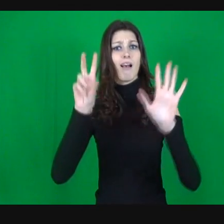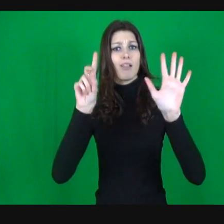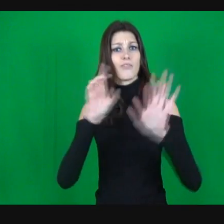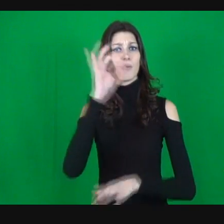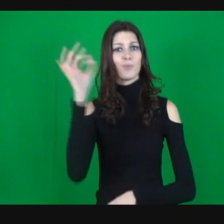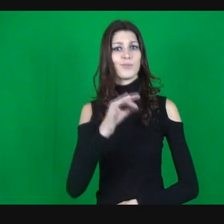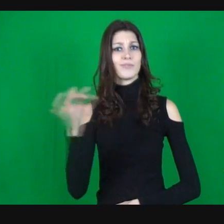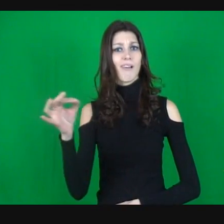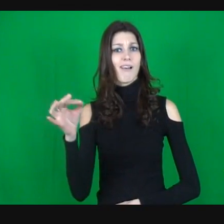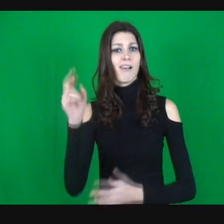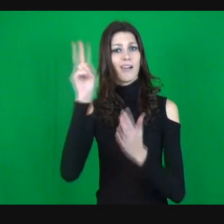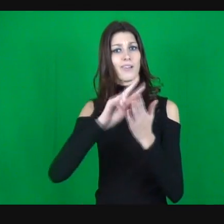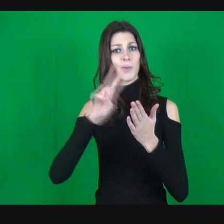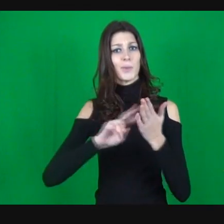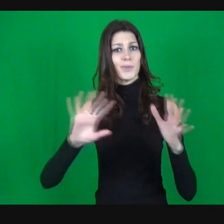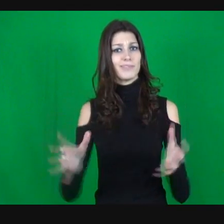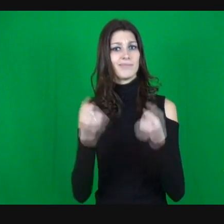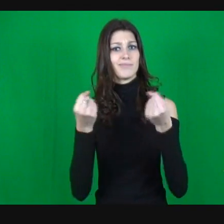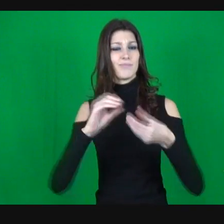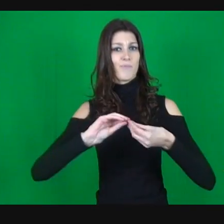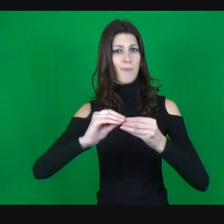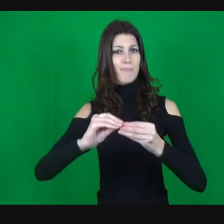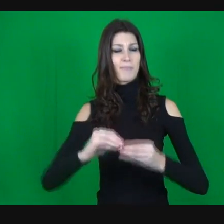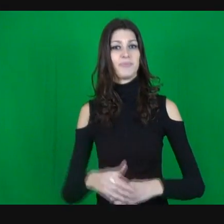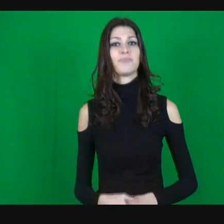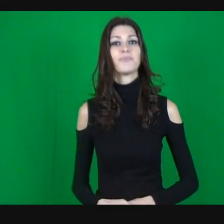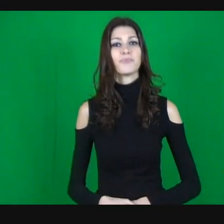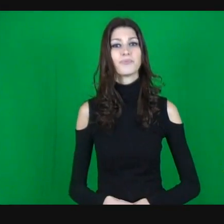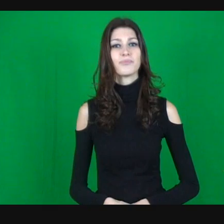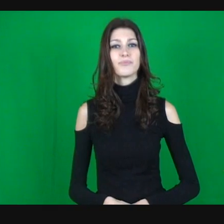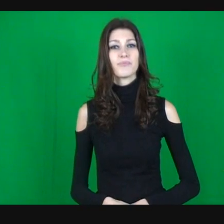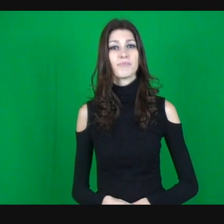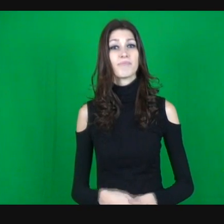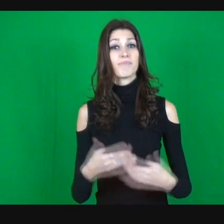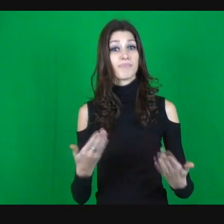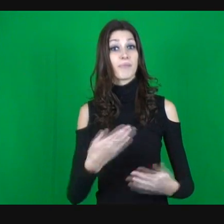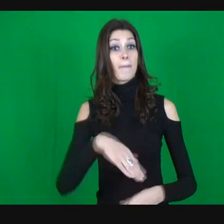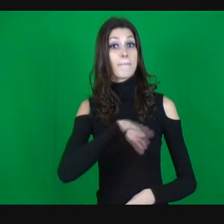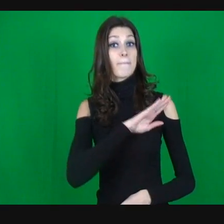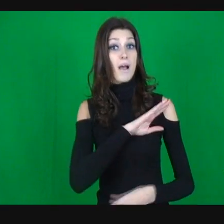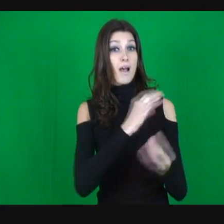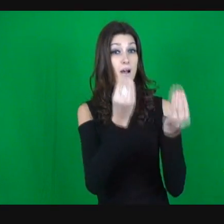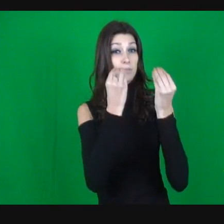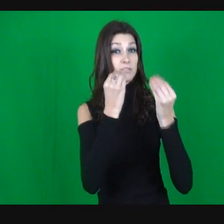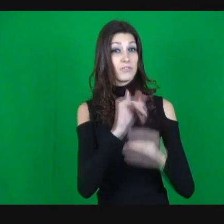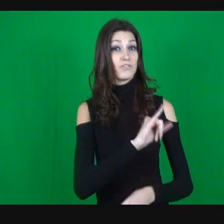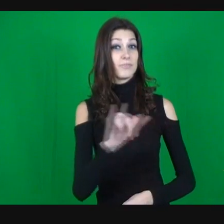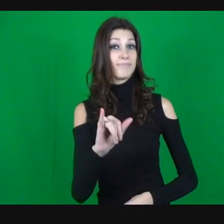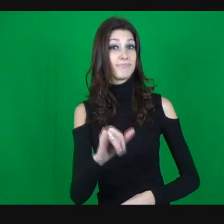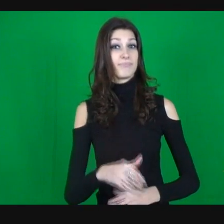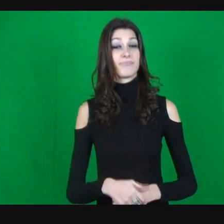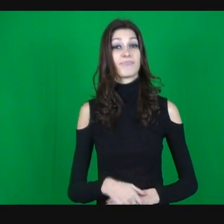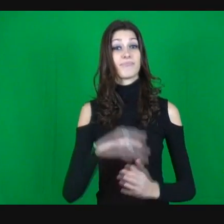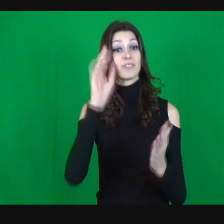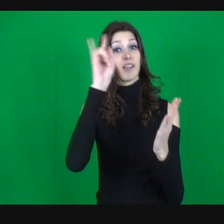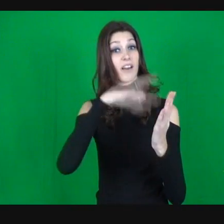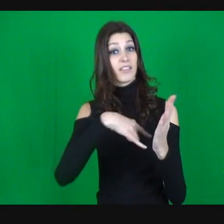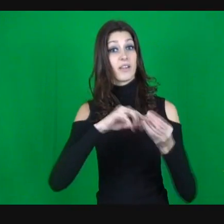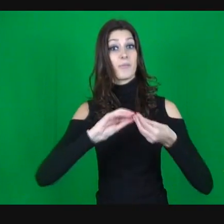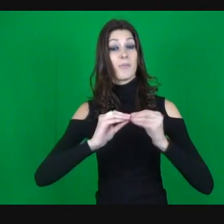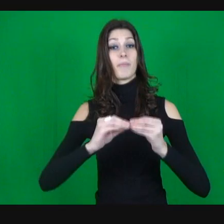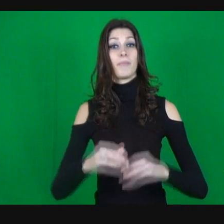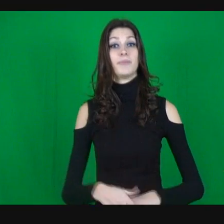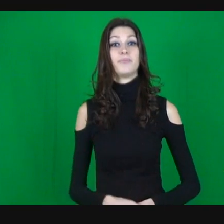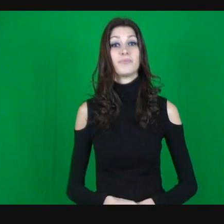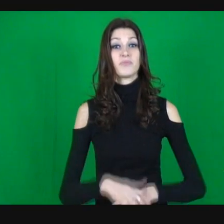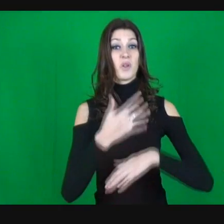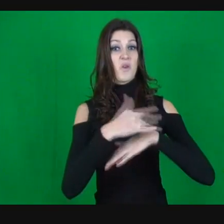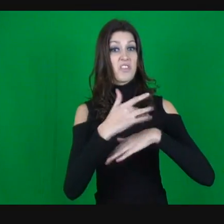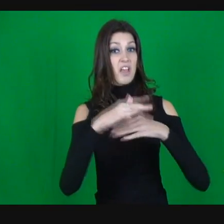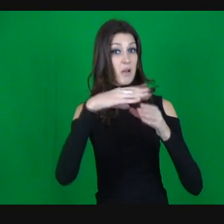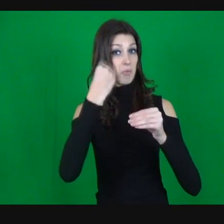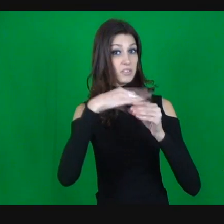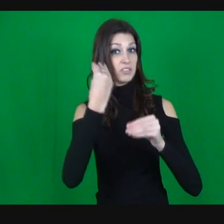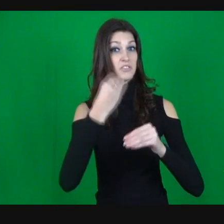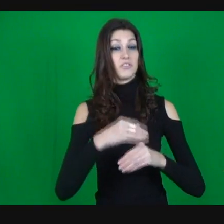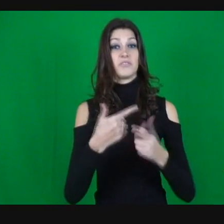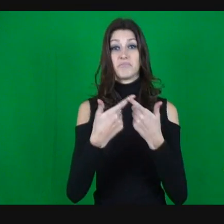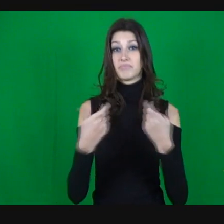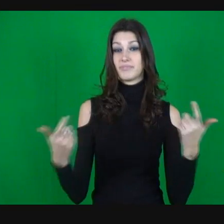80% n’ont pas accès à une lecture efficace (illettrisme, analphabétisme, retards d’apprentissage…).